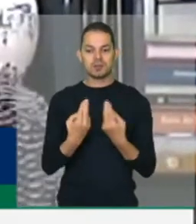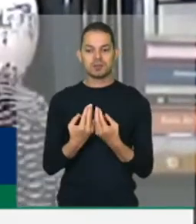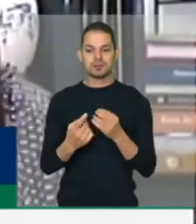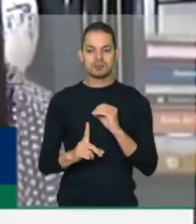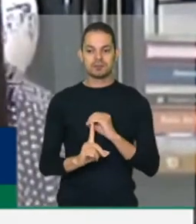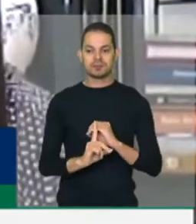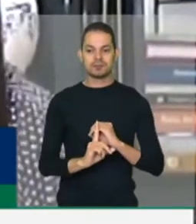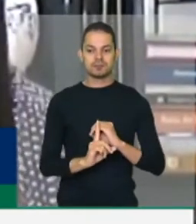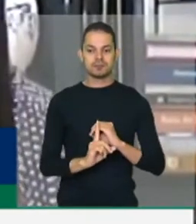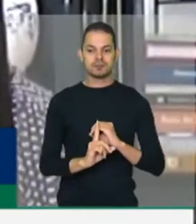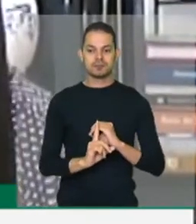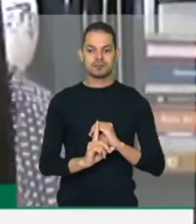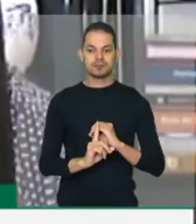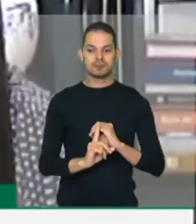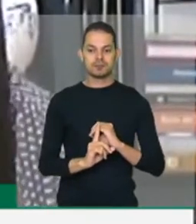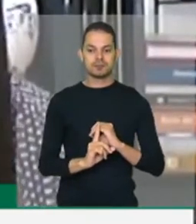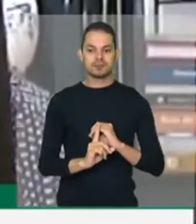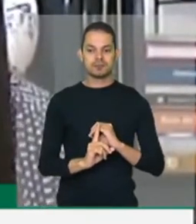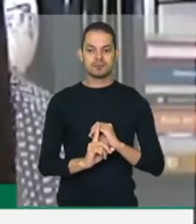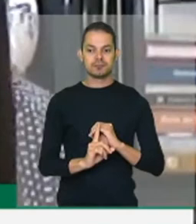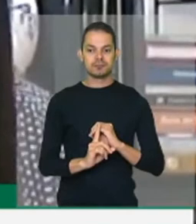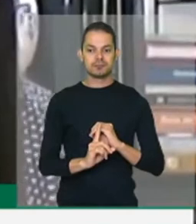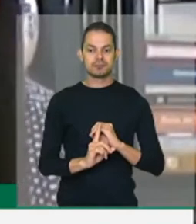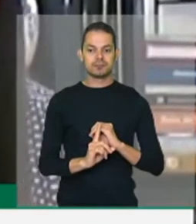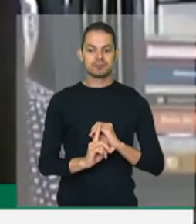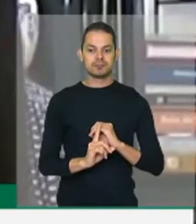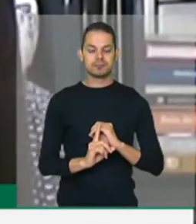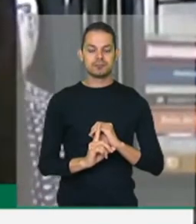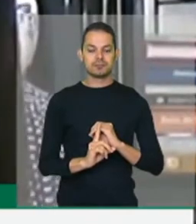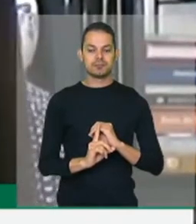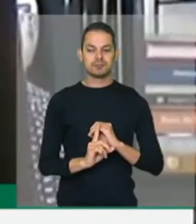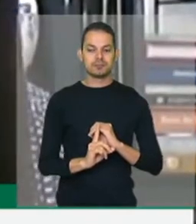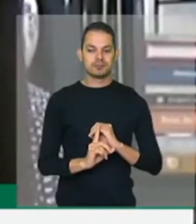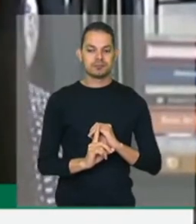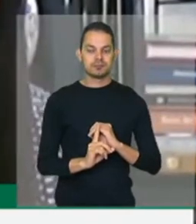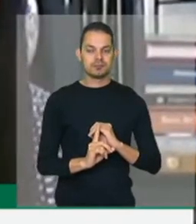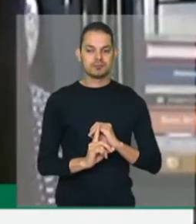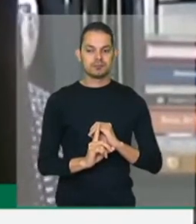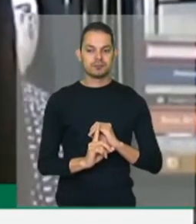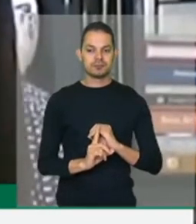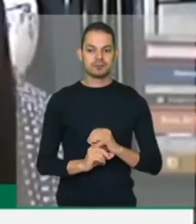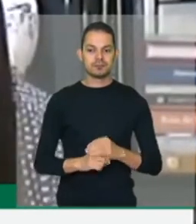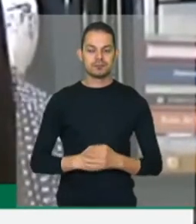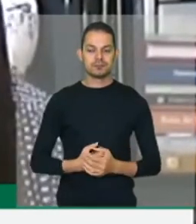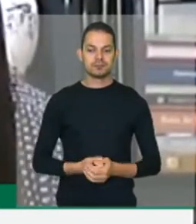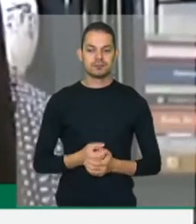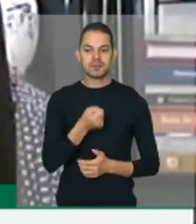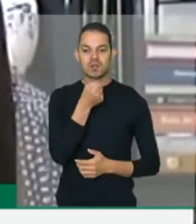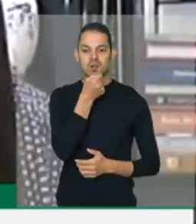COMISSÃO GERAL QUE É UMA AUDIÊNCIA -- [INTERRUPÇÃO NO ÁUDIO] [PRESIDENTE]: NOVAMENTE O MICROFONE,